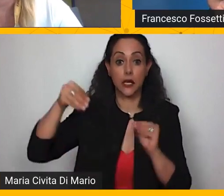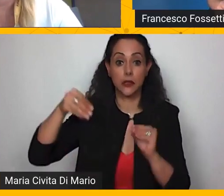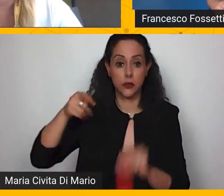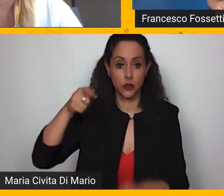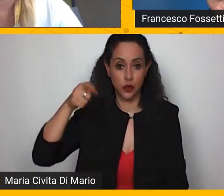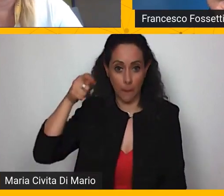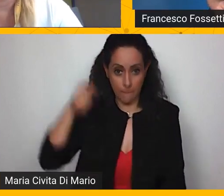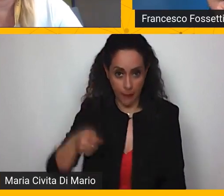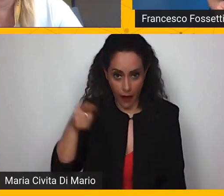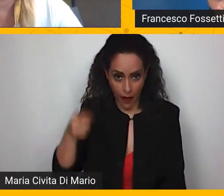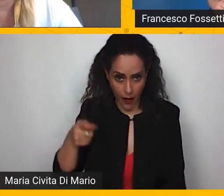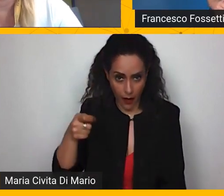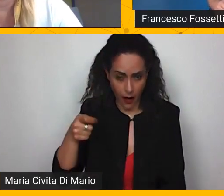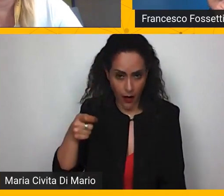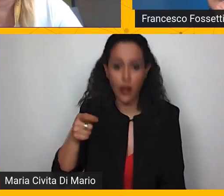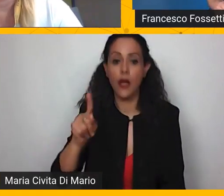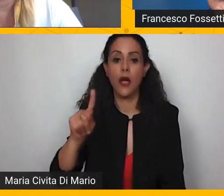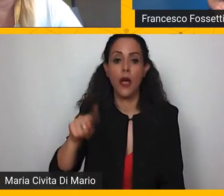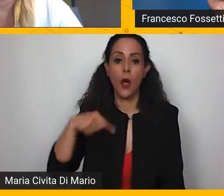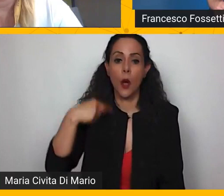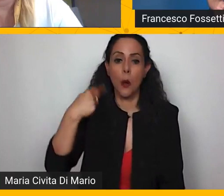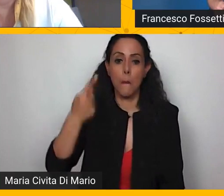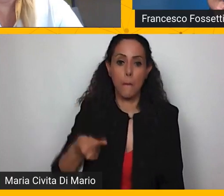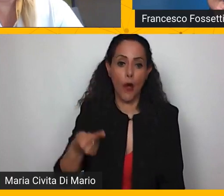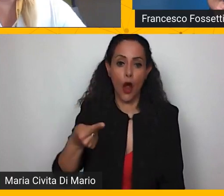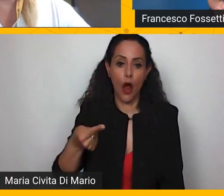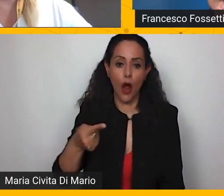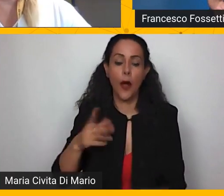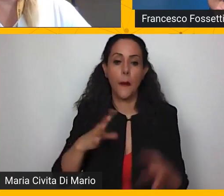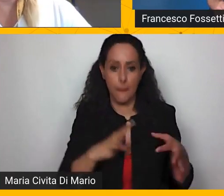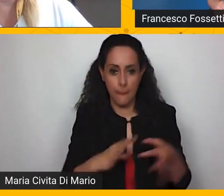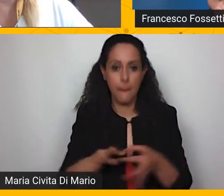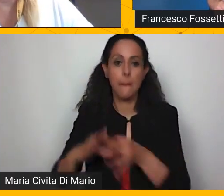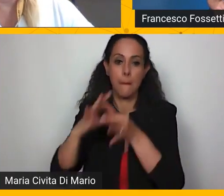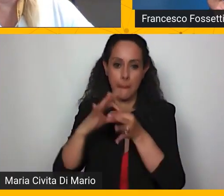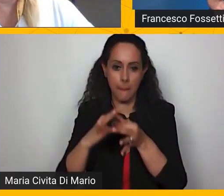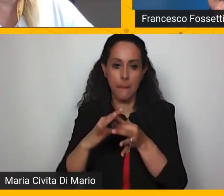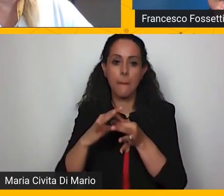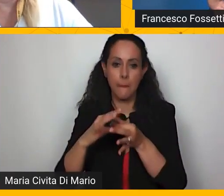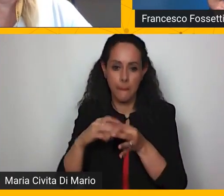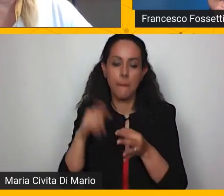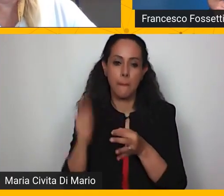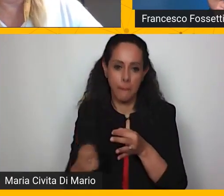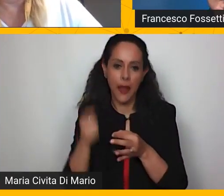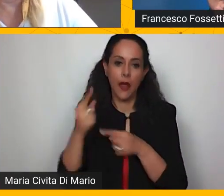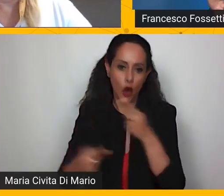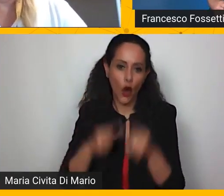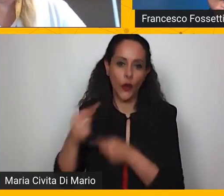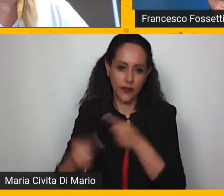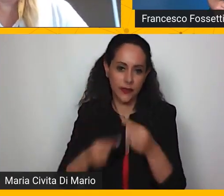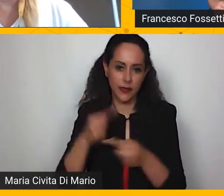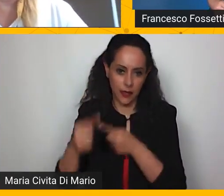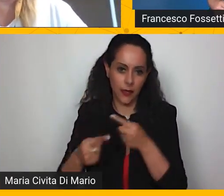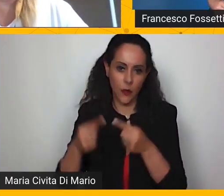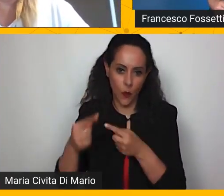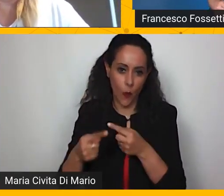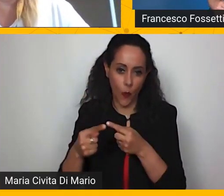fanno pagare e poi innescano questo meccanismo di